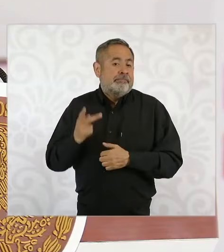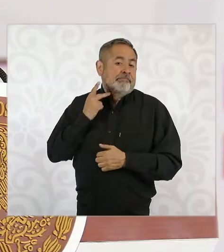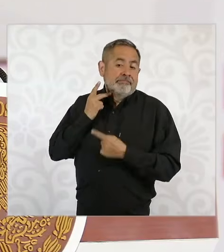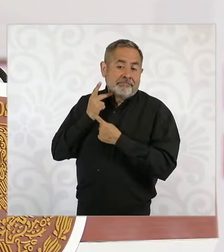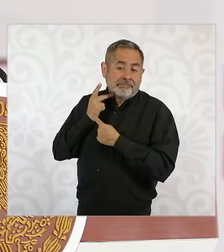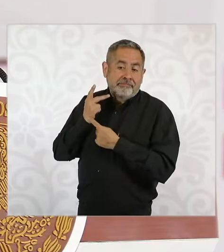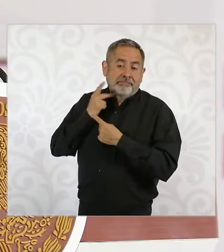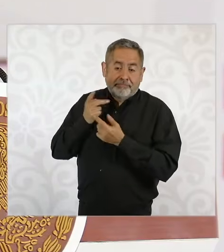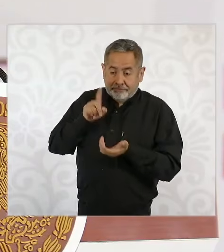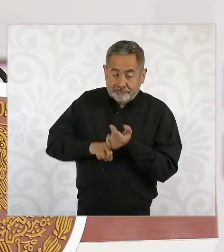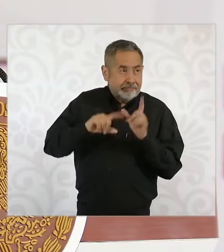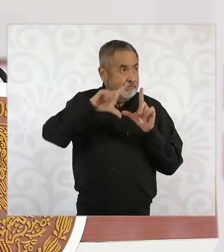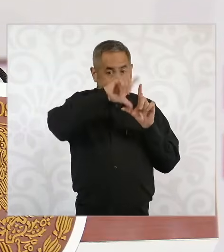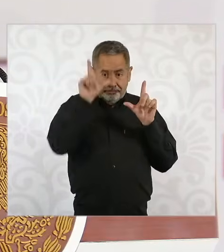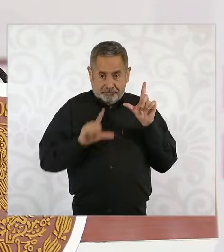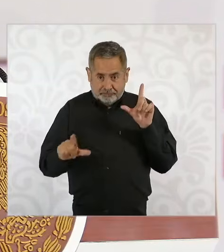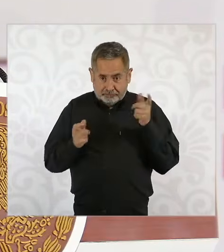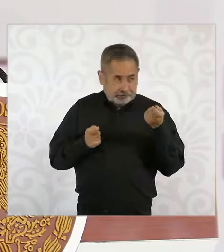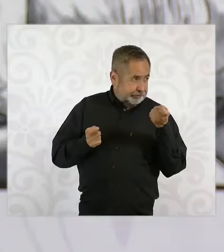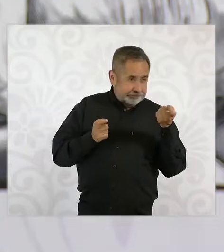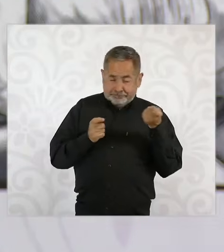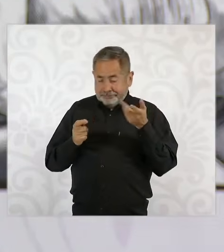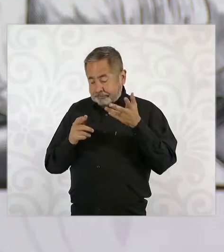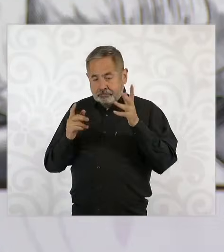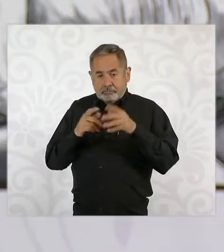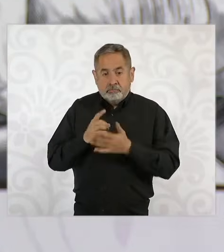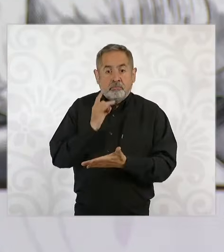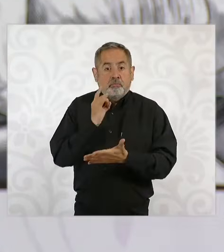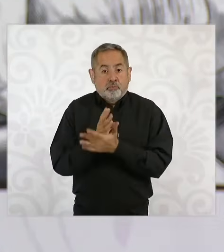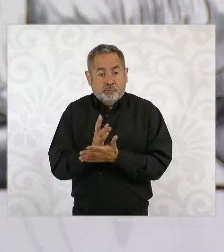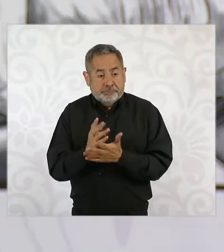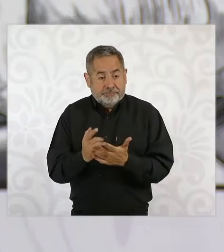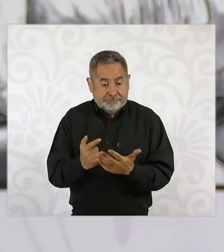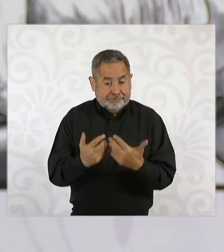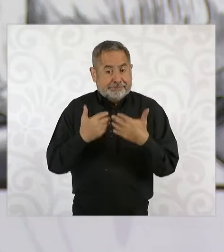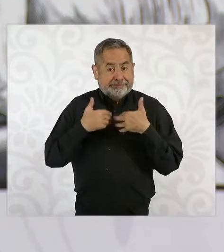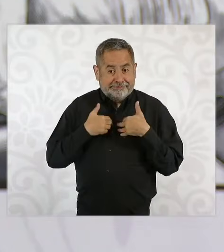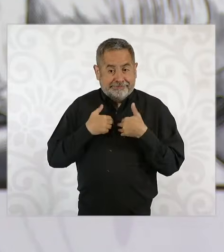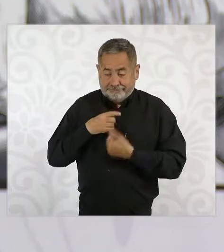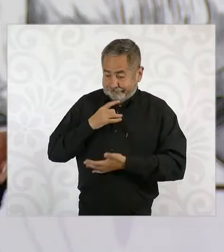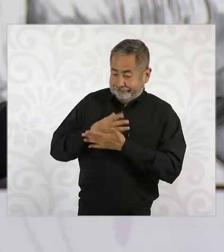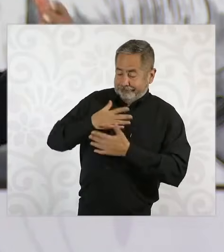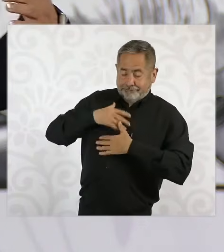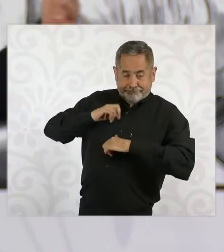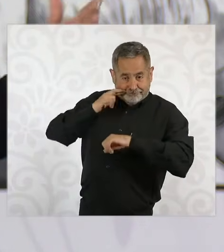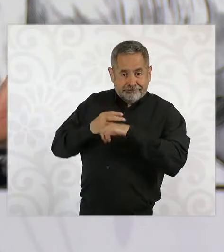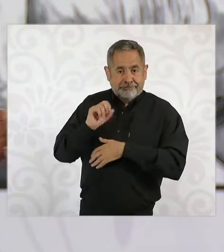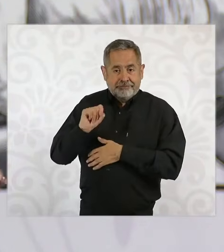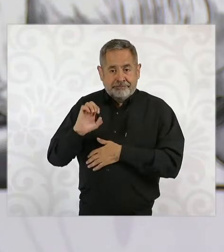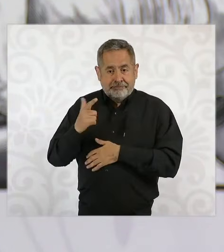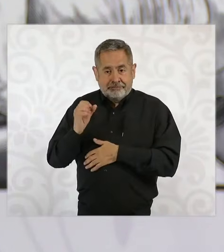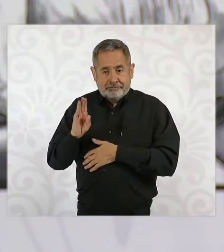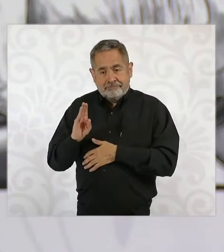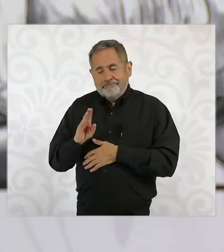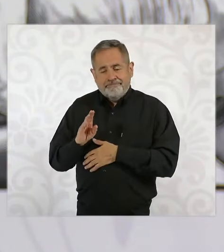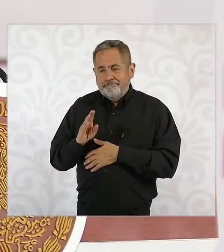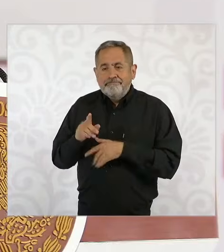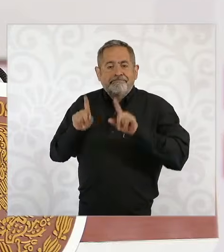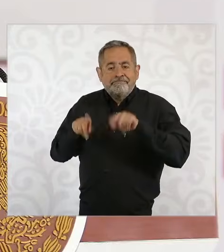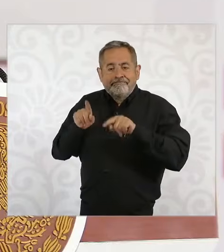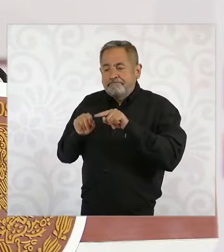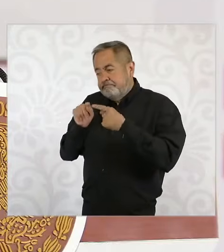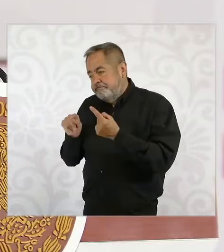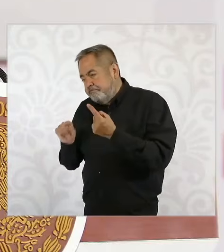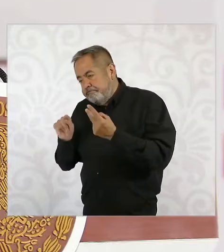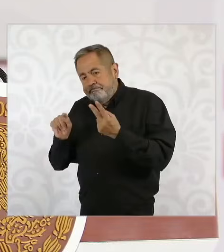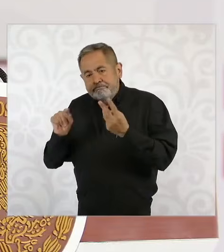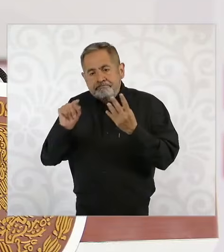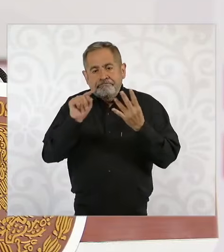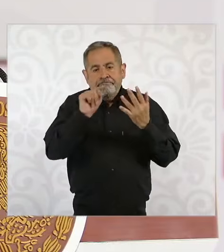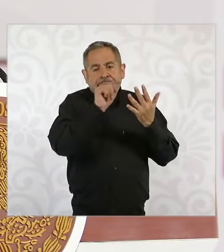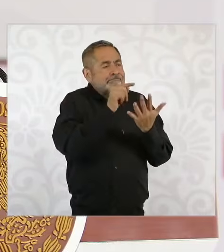interior no solamente depende de la propia secretaría, depende de muchas variables. Entonces,